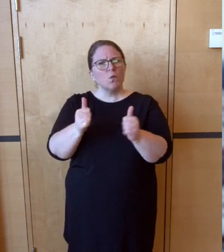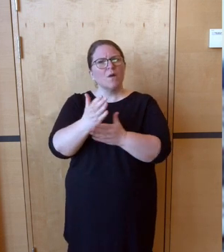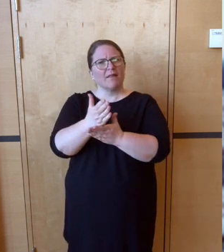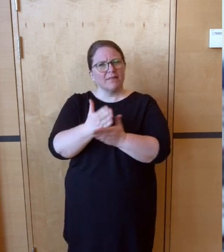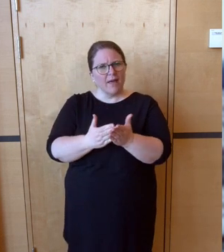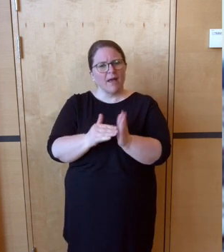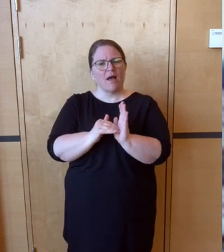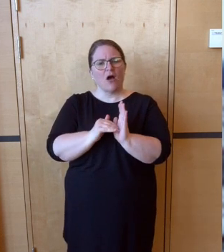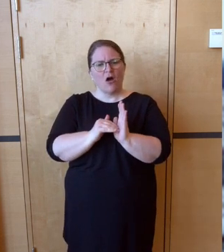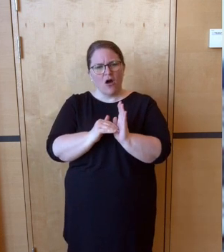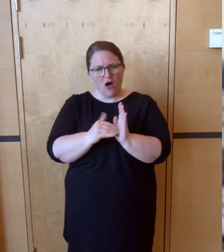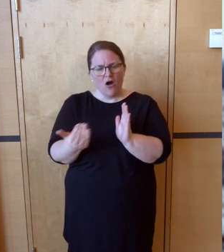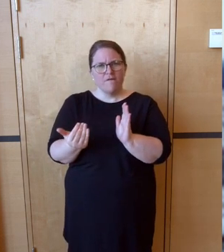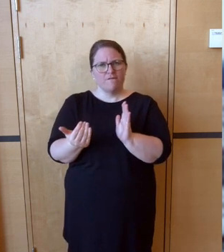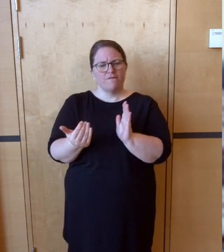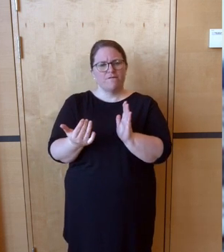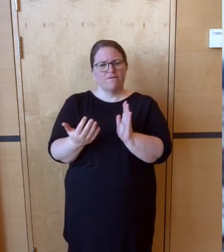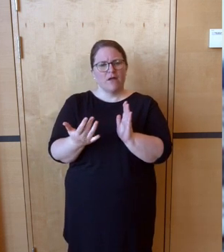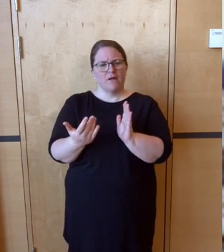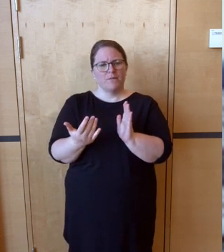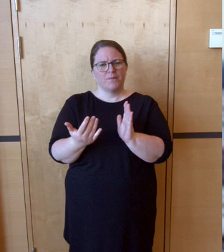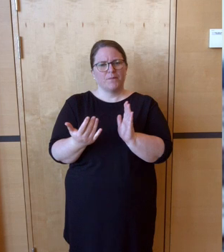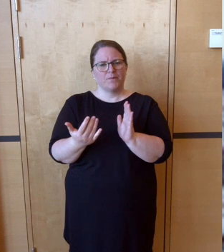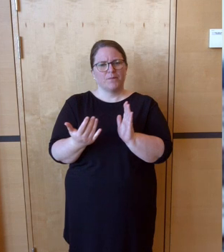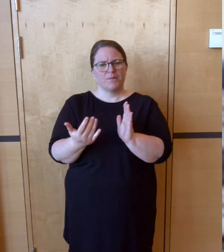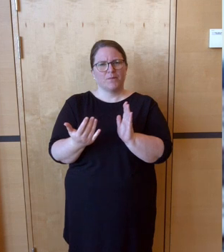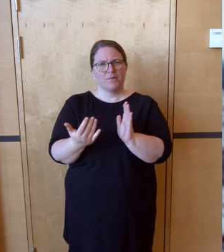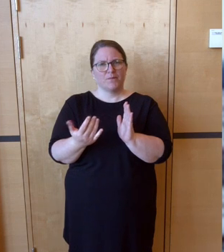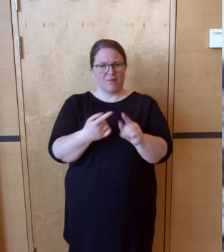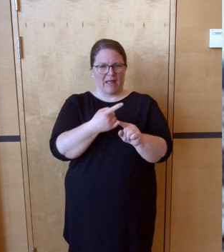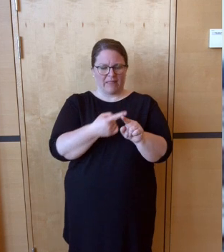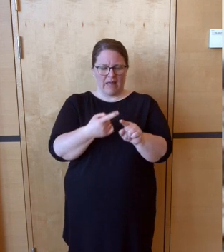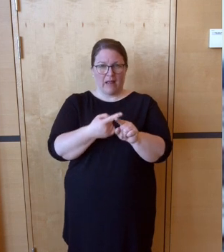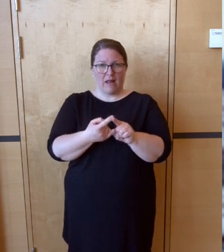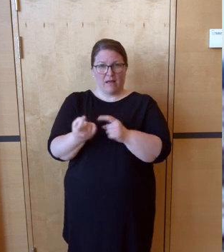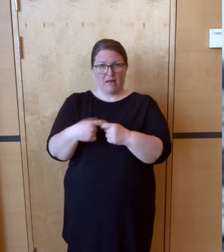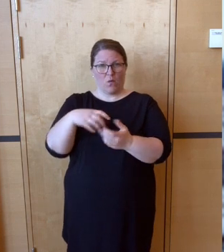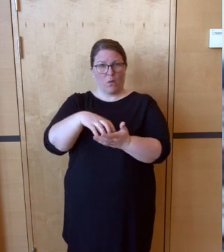De delar inom kommunen som är självfinansierande vad gäller